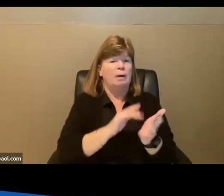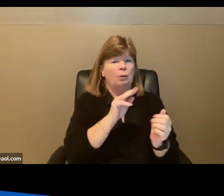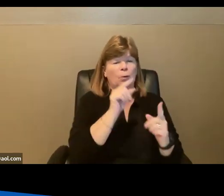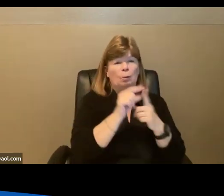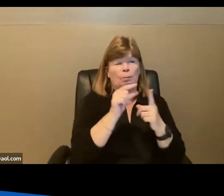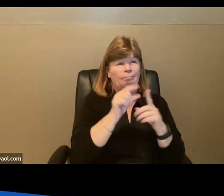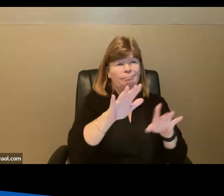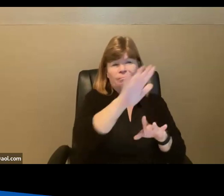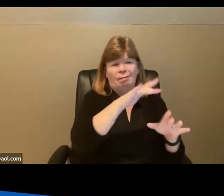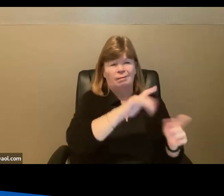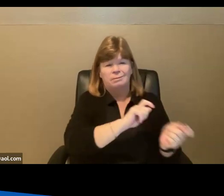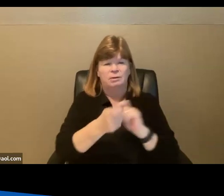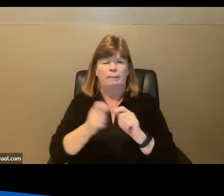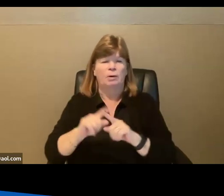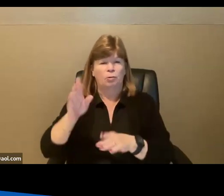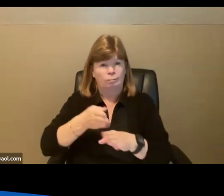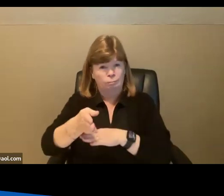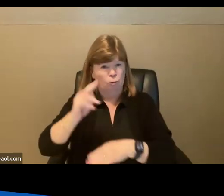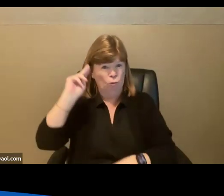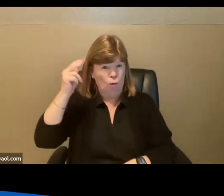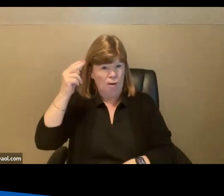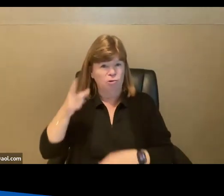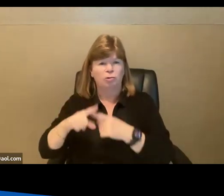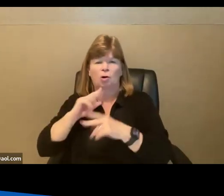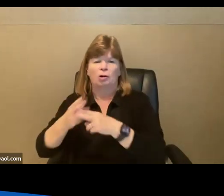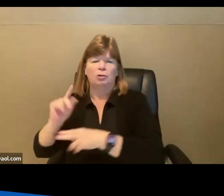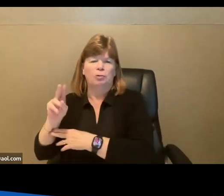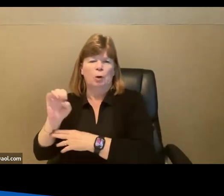Pero si estás en neurología, lo llamas tono, y si estás en el resto del mundo, lo llamas espasticidad.